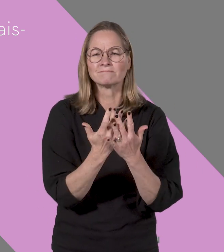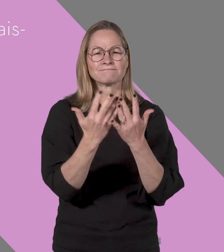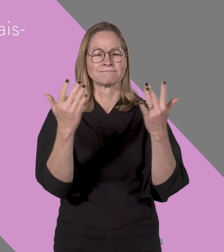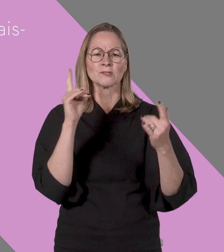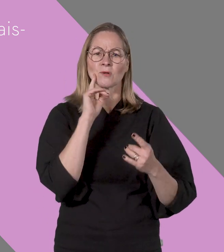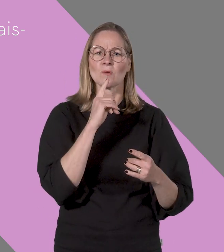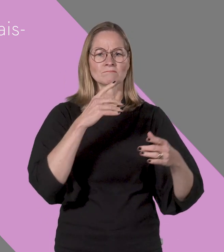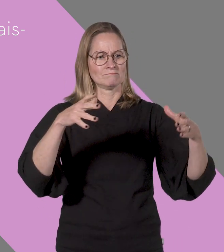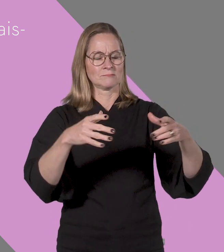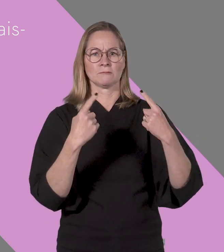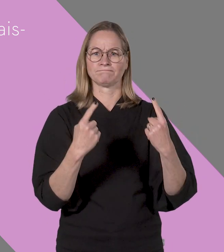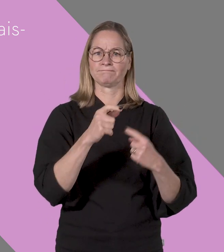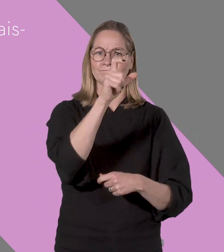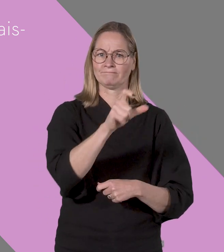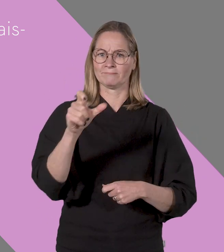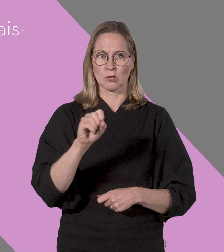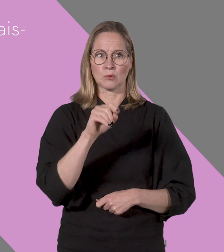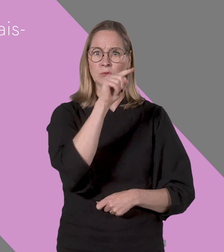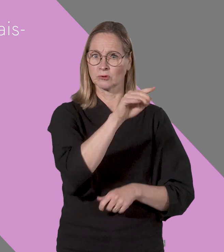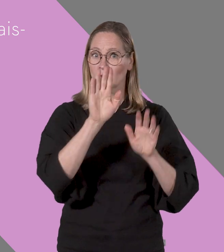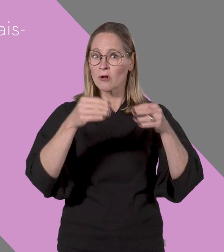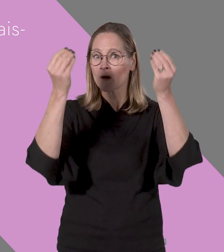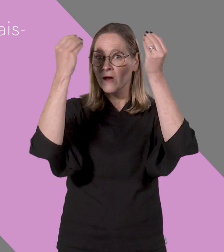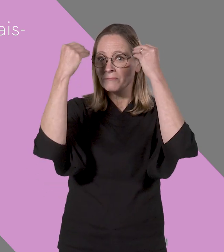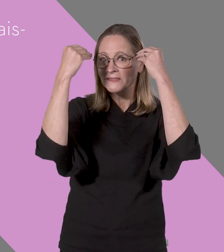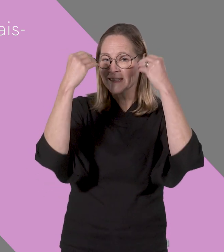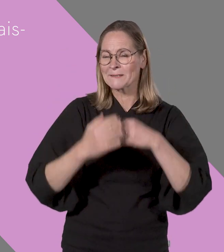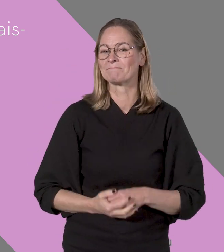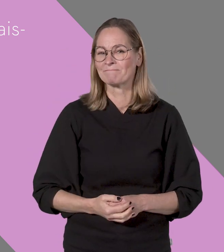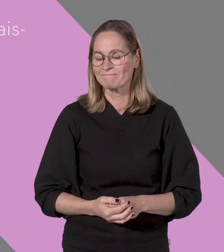Turussa ovat myös opiskelleet monet kuurojen yhteisön merkkihenkilöt.